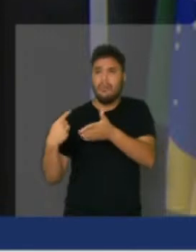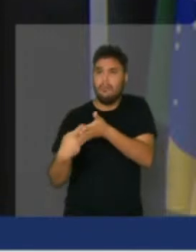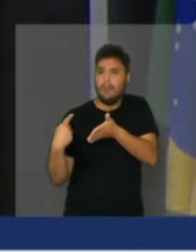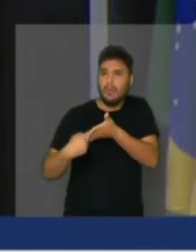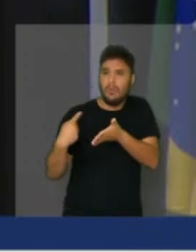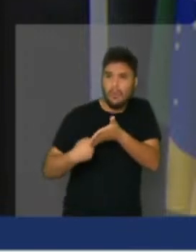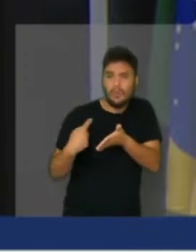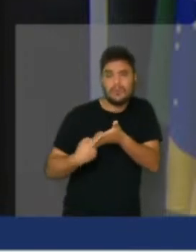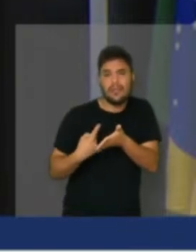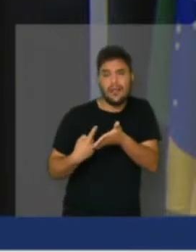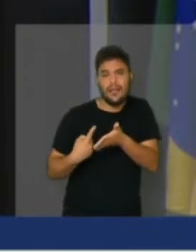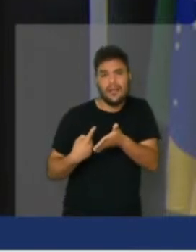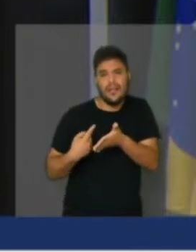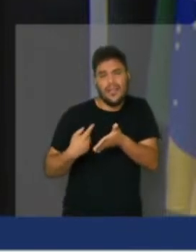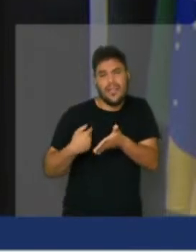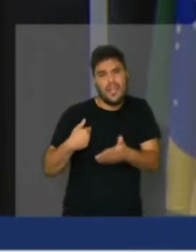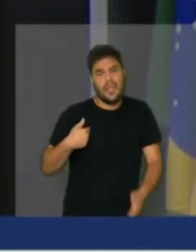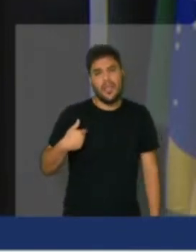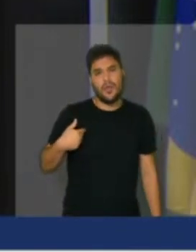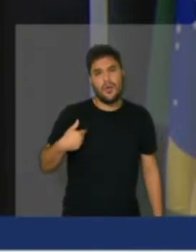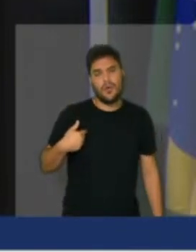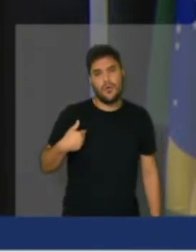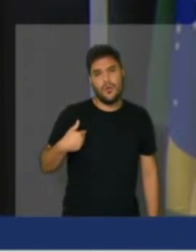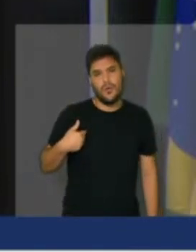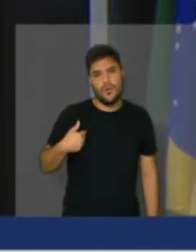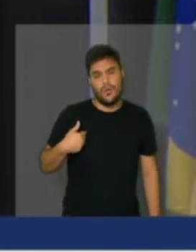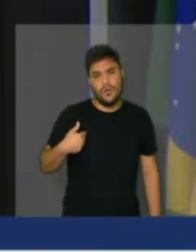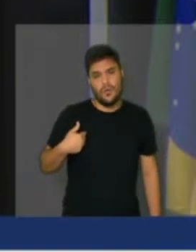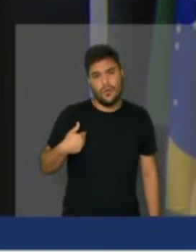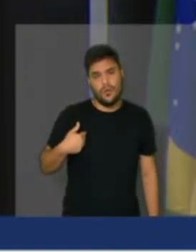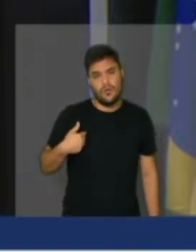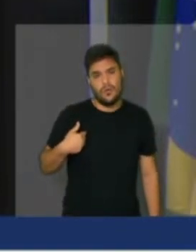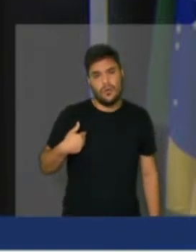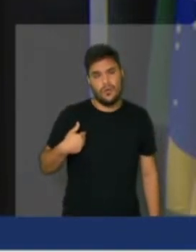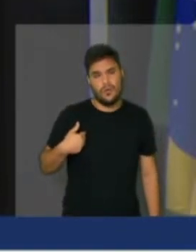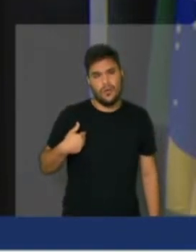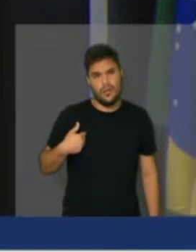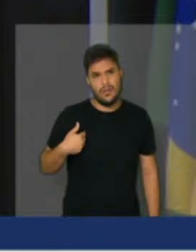SE EU, DE FATO... CONCORDEI OU ACREDITO QUE A CONCLUSÃO DA POLÍCIA, E AQUI TODO O MEU